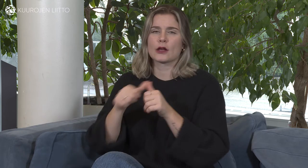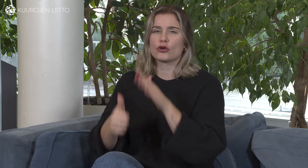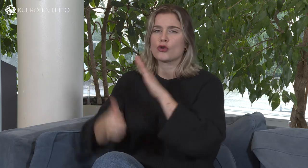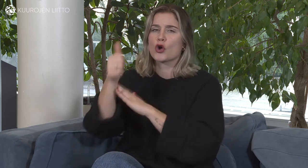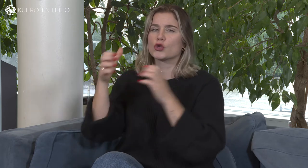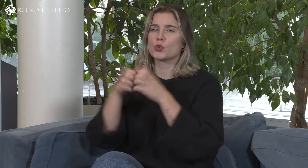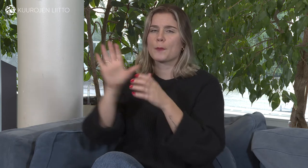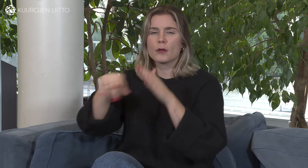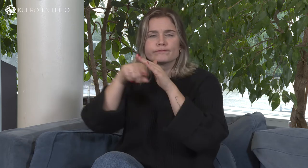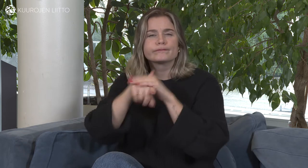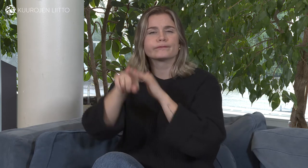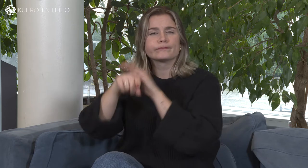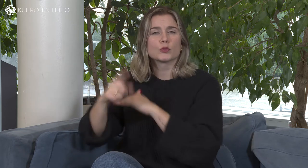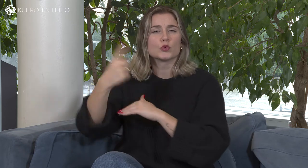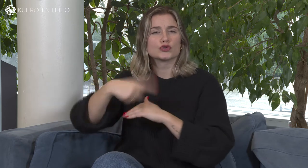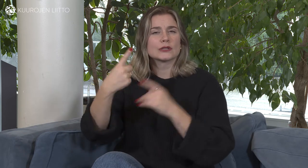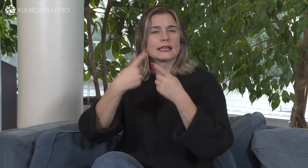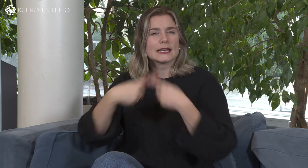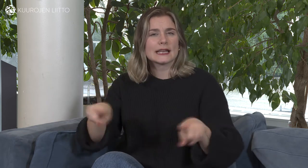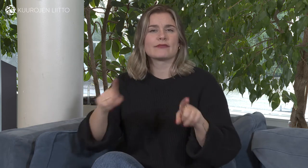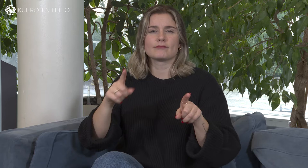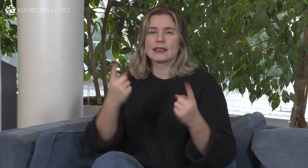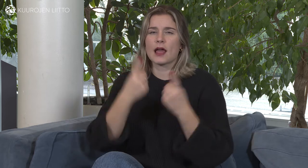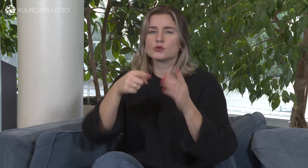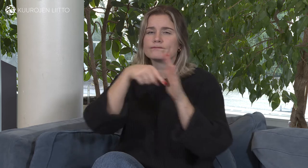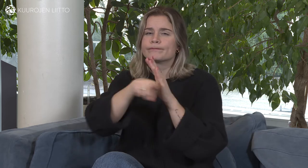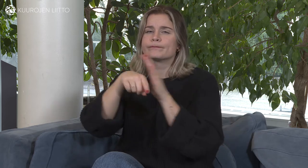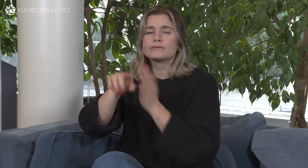Kuurojen Liiton johtoryhmä vieraili kaikkiaan 11:ssä eri tilaisuudessa -